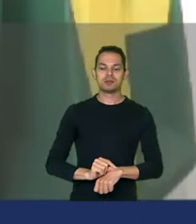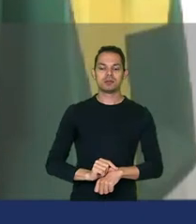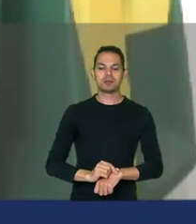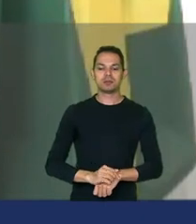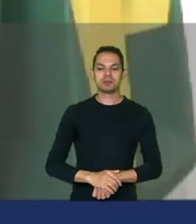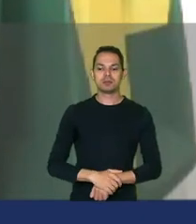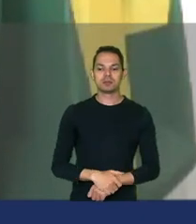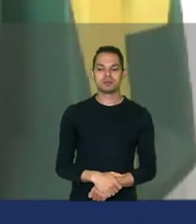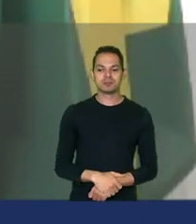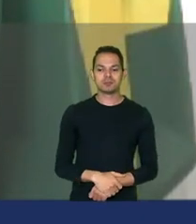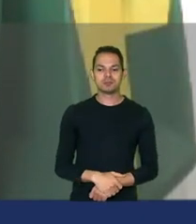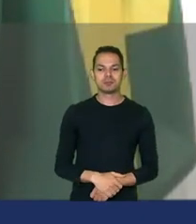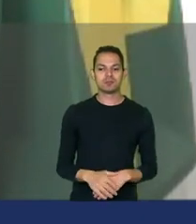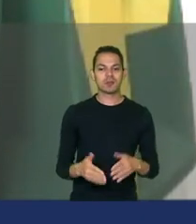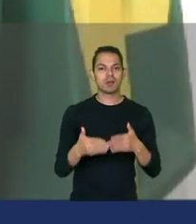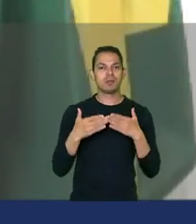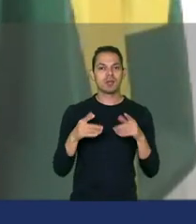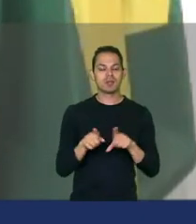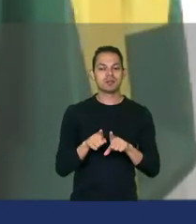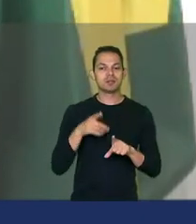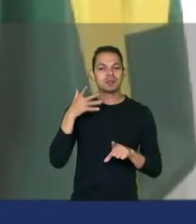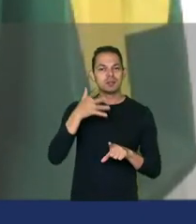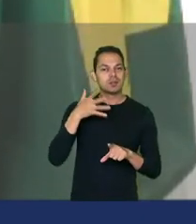ABRUPTAMENTE CORTADA NESSA DESVANTAGEM... E PEÇO TAMBÉM QUE A MINHA FALA CONSTE DE